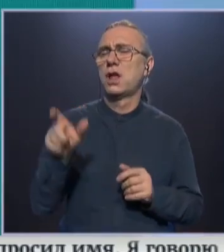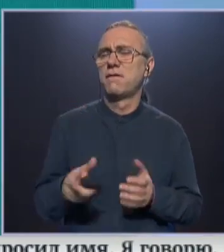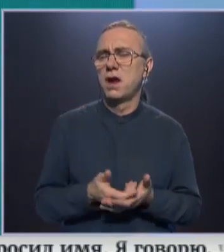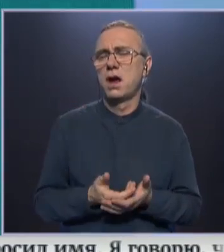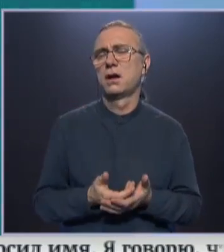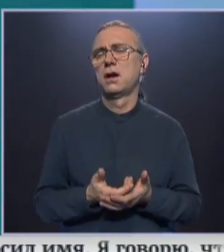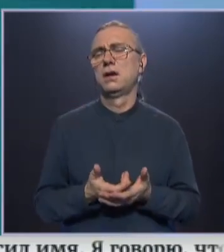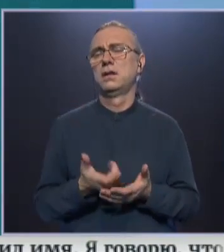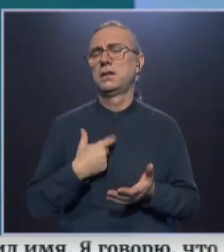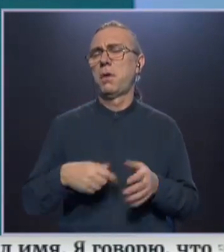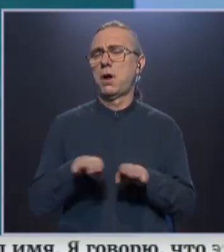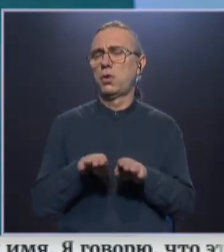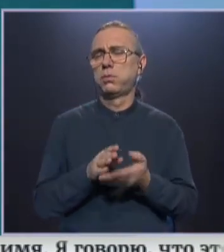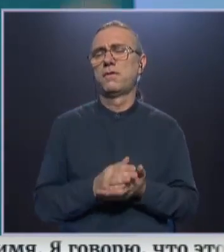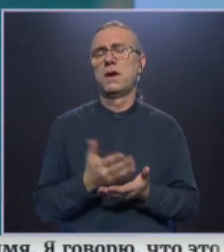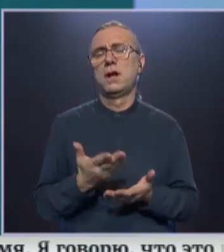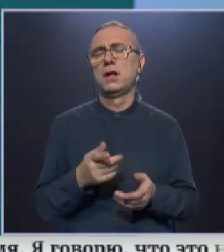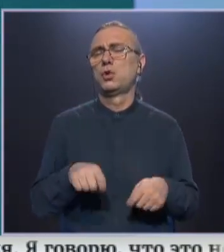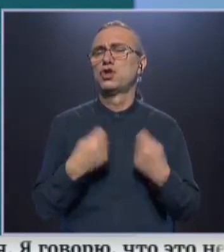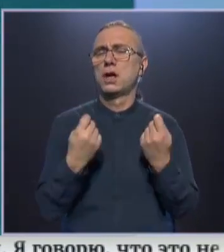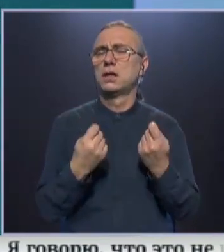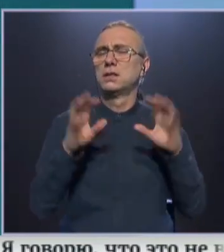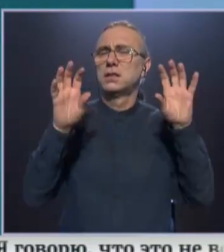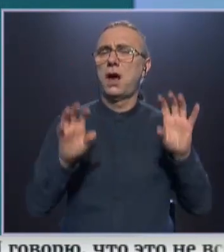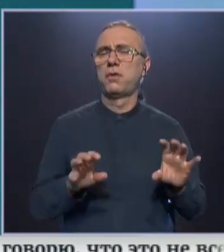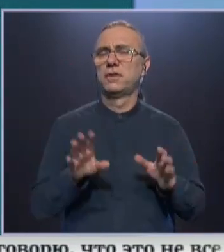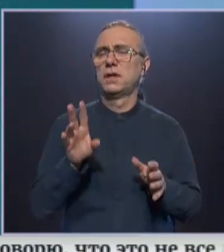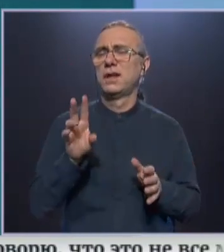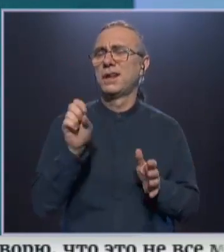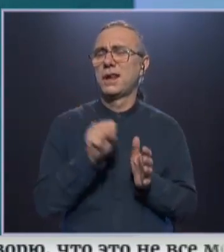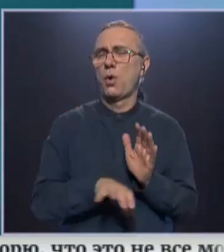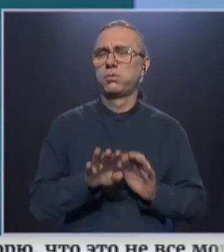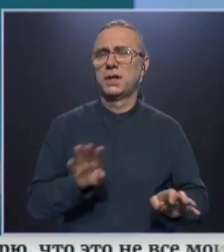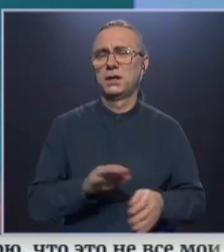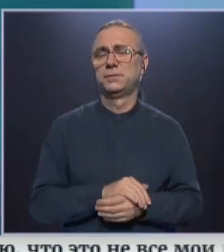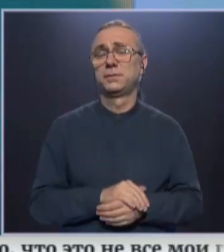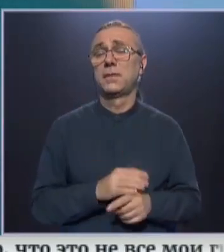неубий это то самое служение Милосердие к которому человек